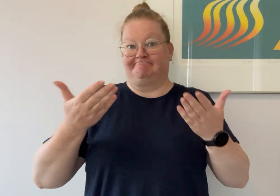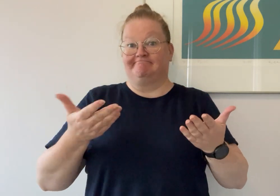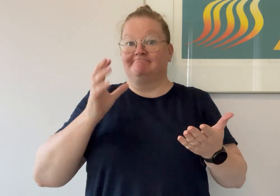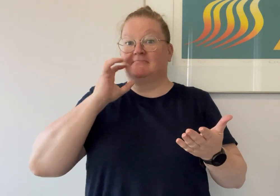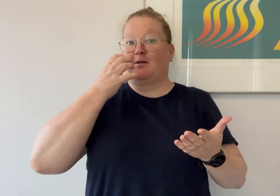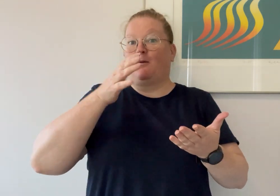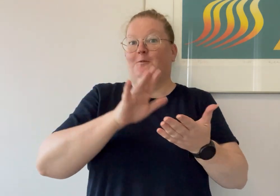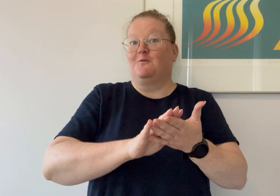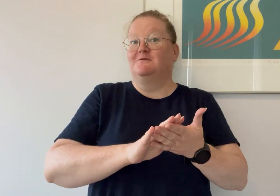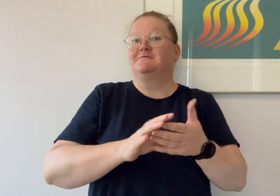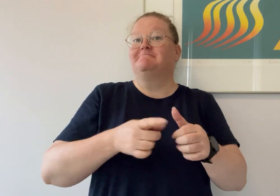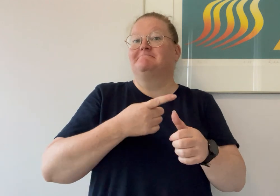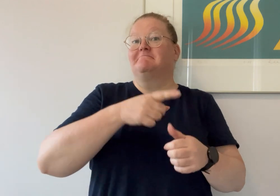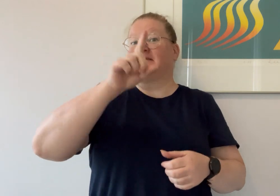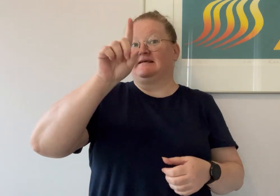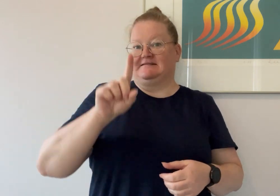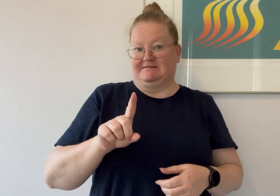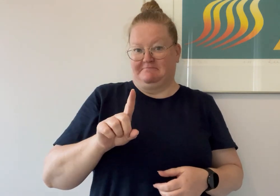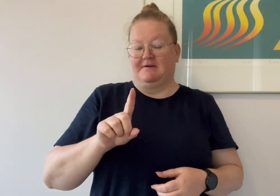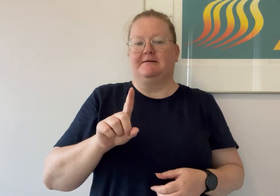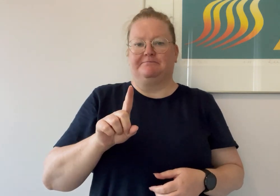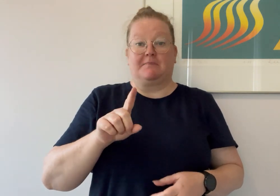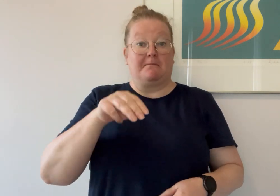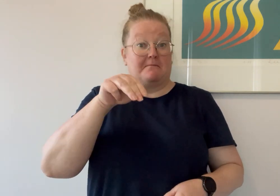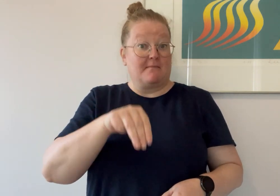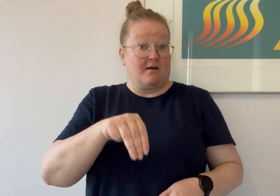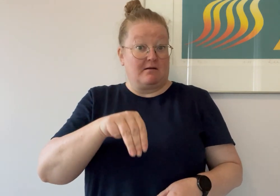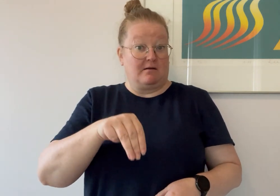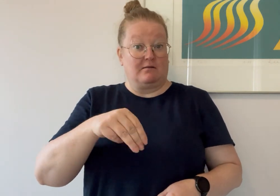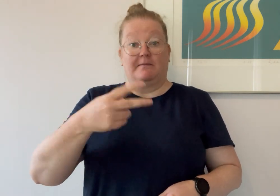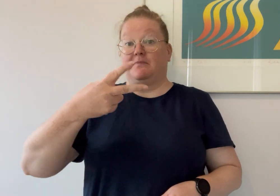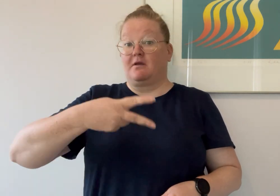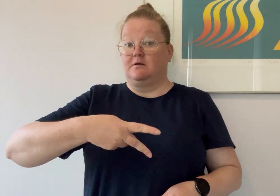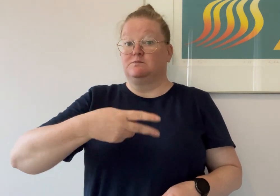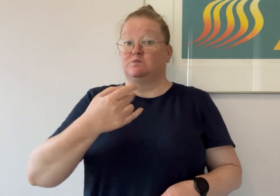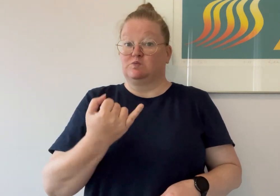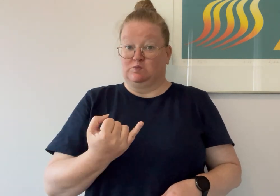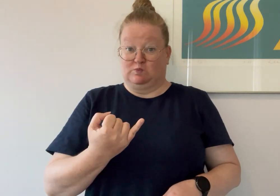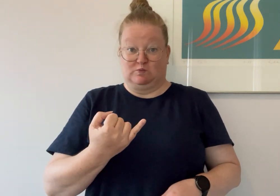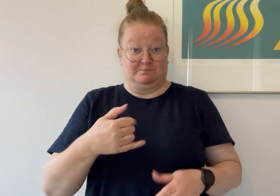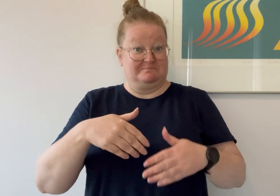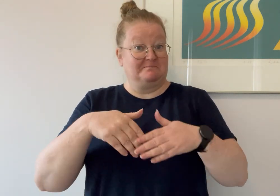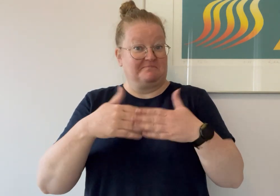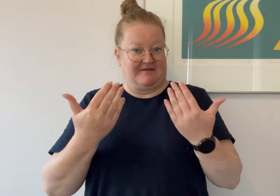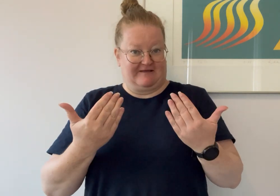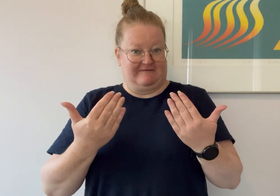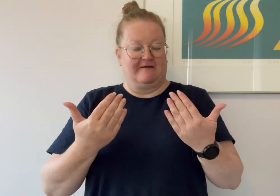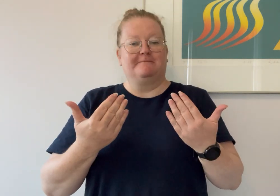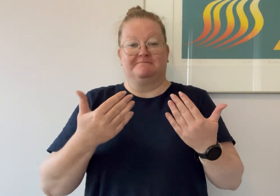Ensimmäinen etätapaaminen on nyt elokuussa. Tapaamme maanantaina 26. elokuuta -